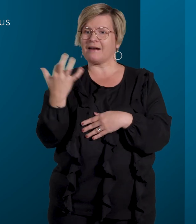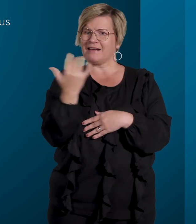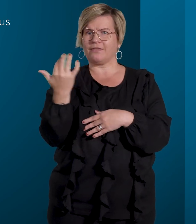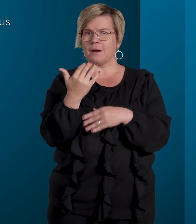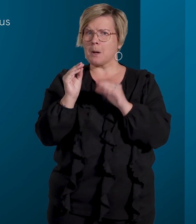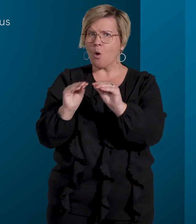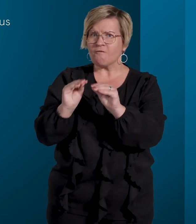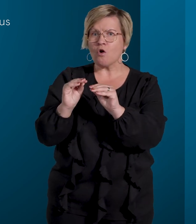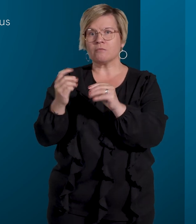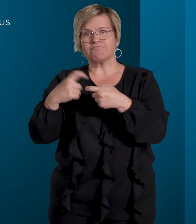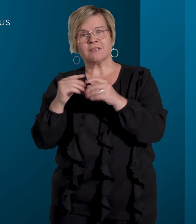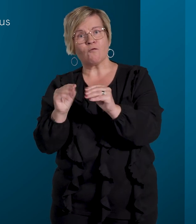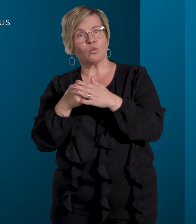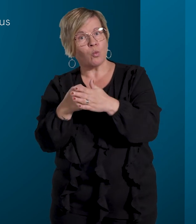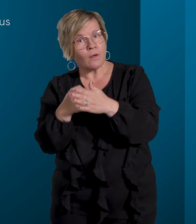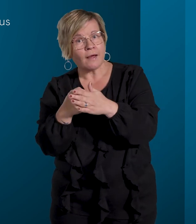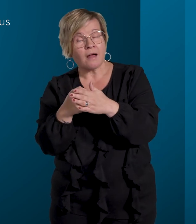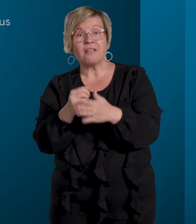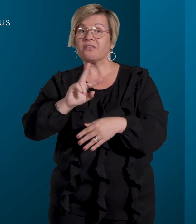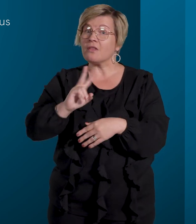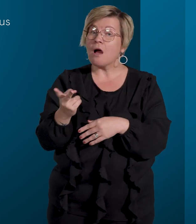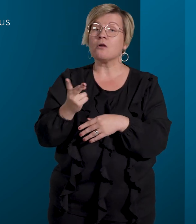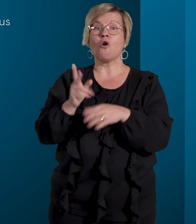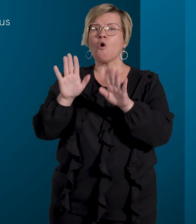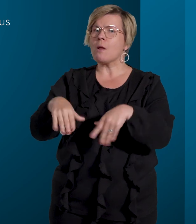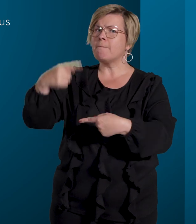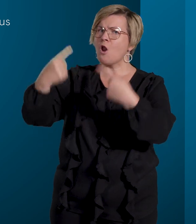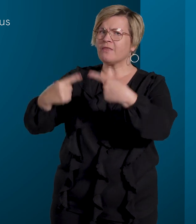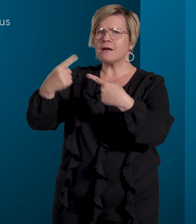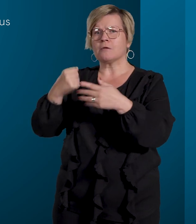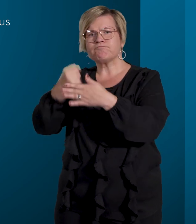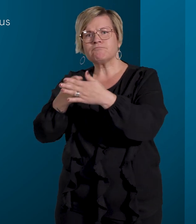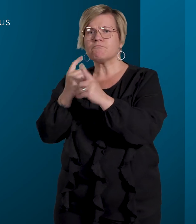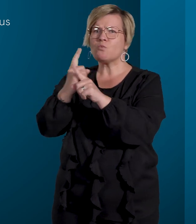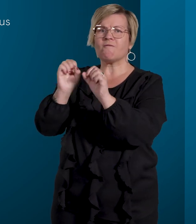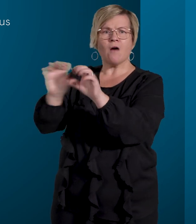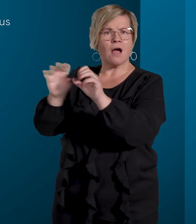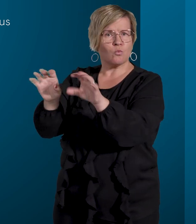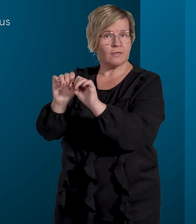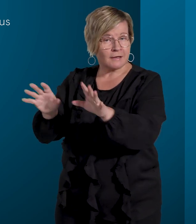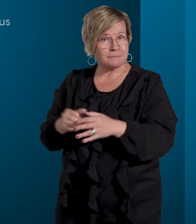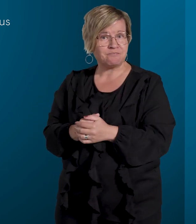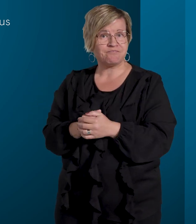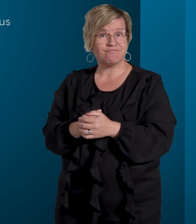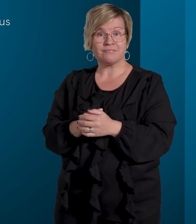digineuvojana toimimista tai politiikkaan osallistumista ja vaikuttamista.